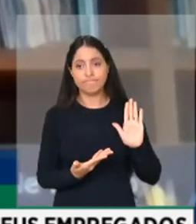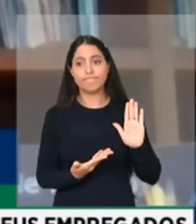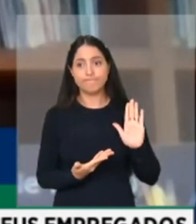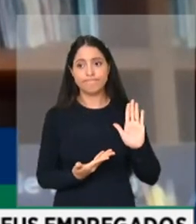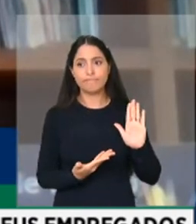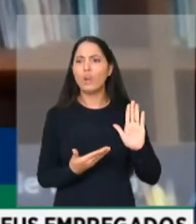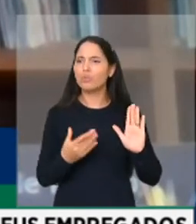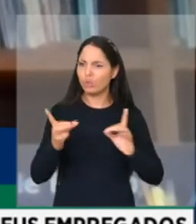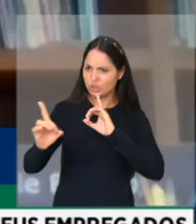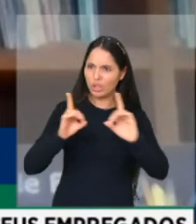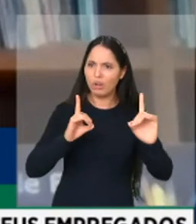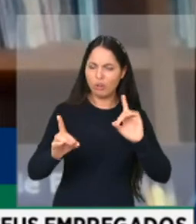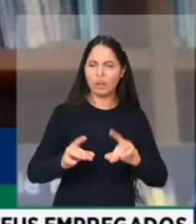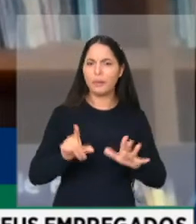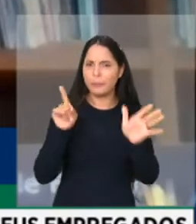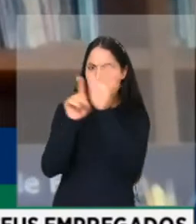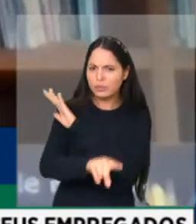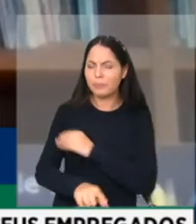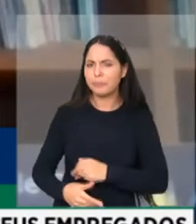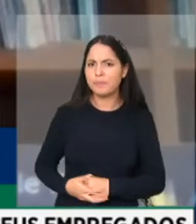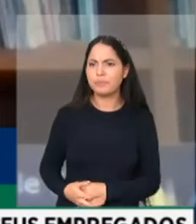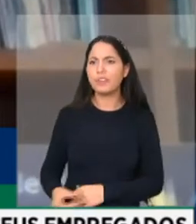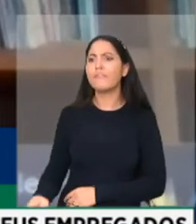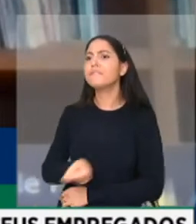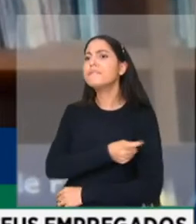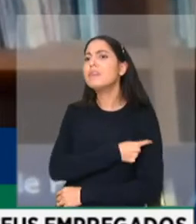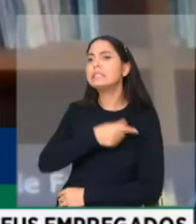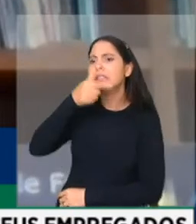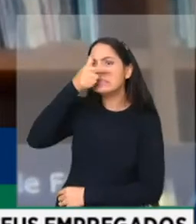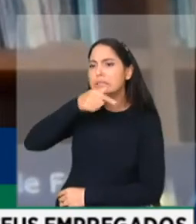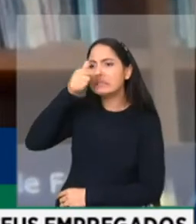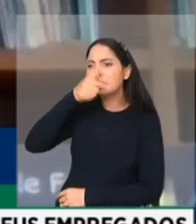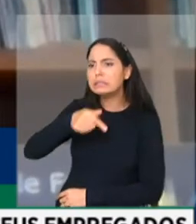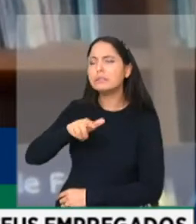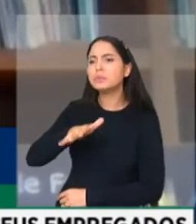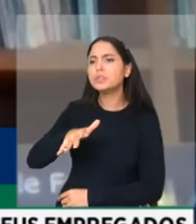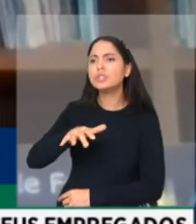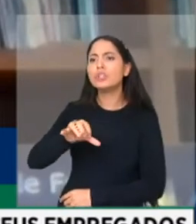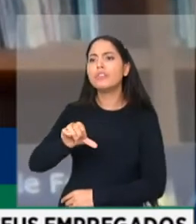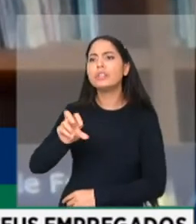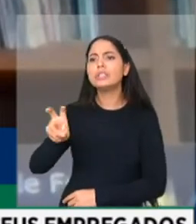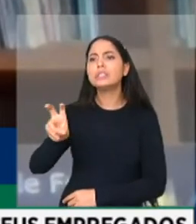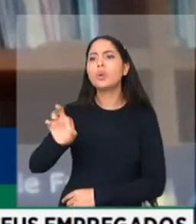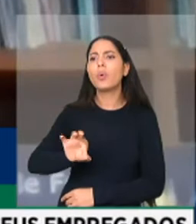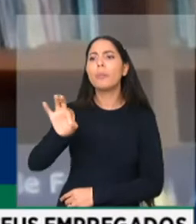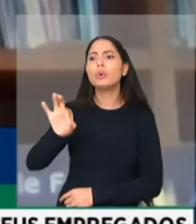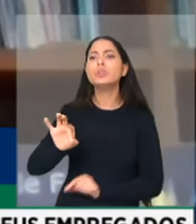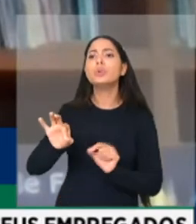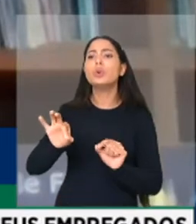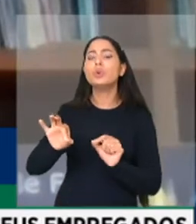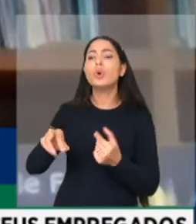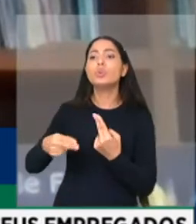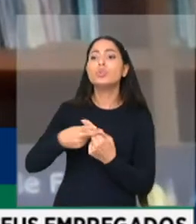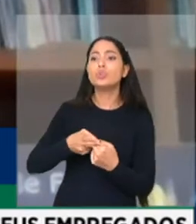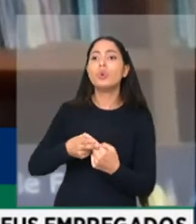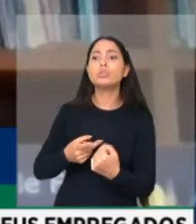NA VACINA DA GRIPE 95% É VACINADO PELO SUS, QUEM QUER IR NO PARTICULAR PAGA MATRIMONIOS, ISSO NÃO DÁ NEM